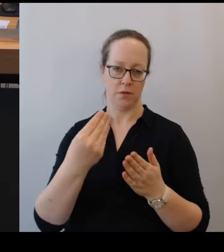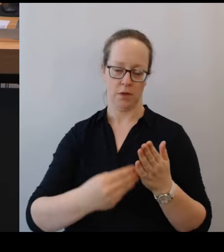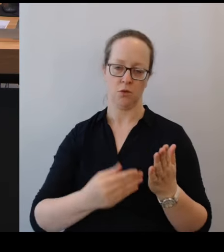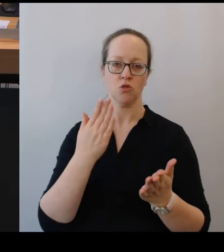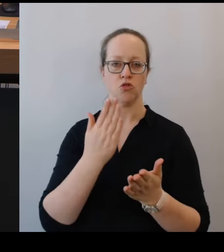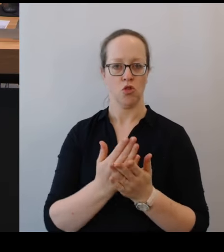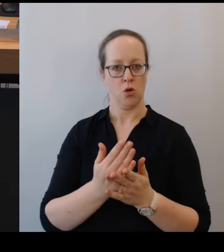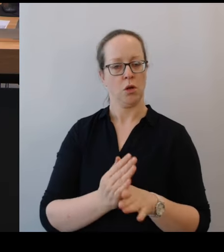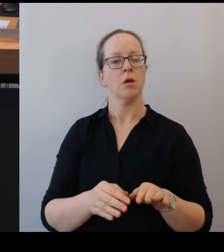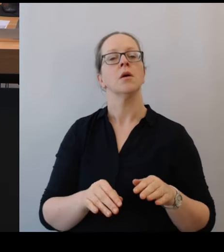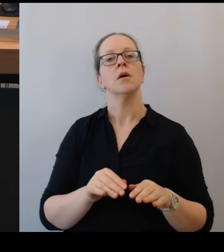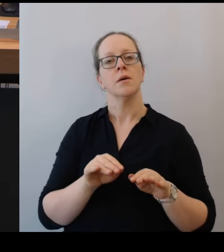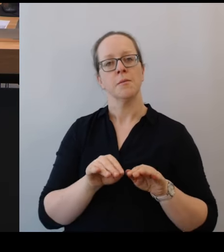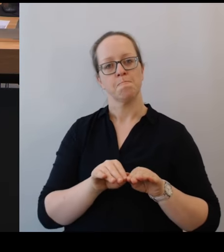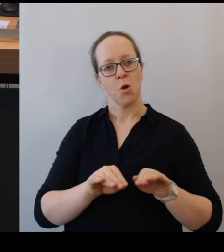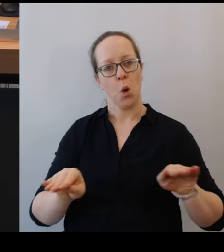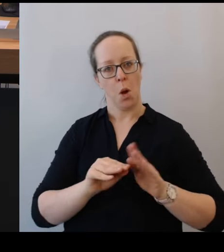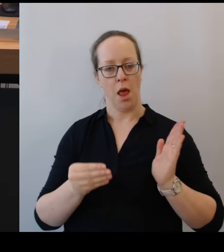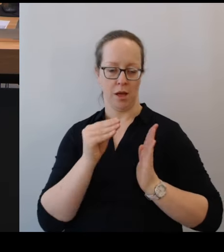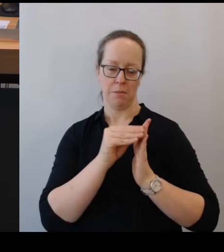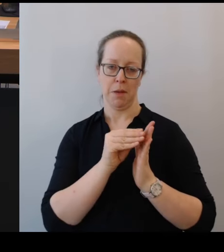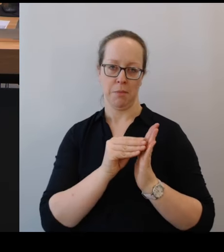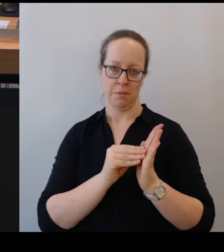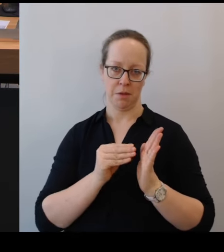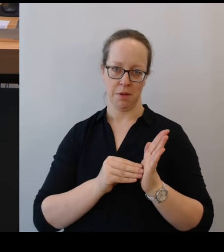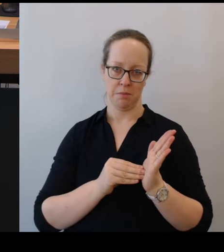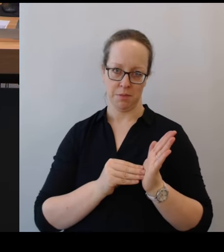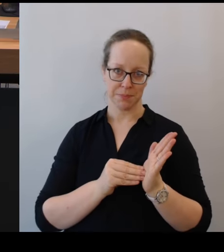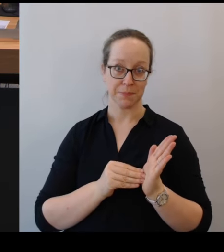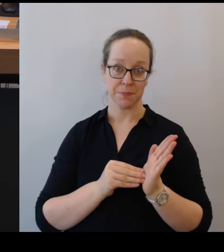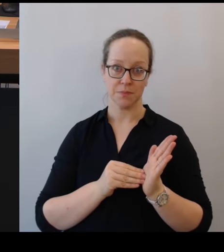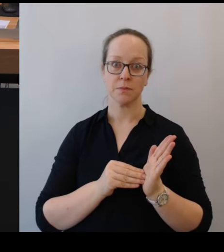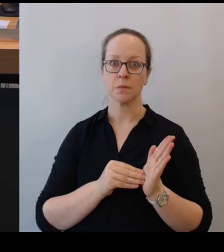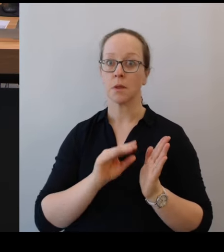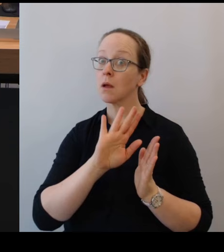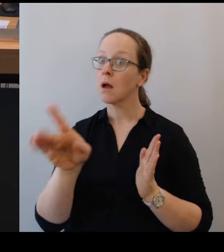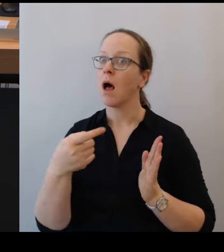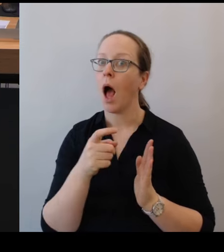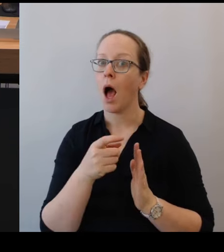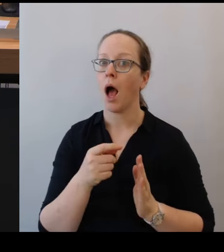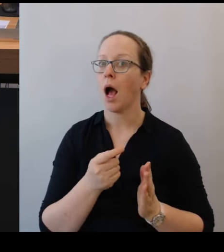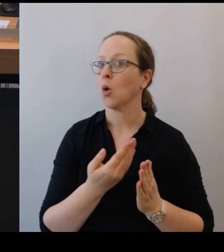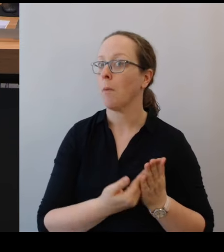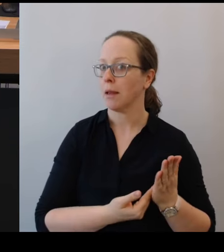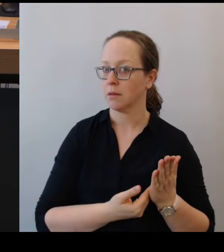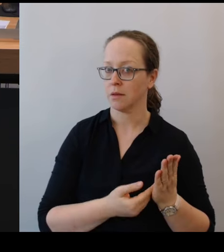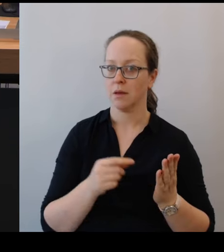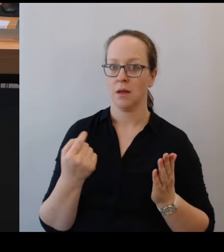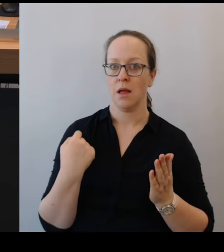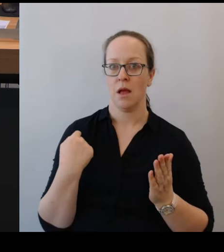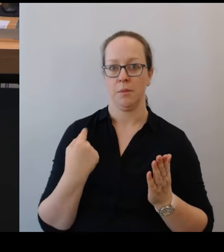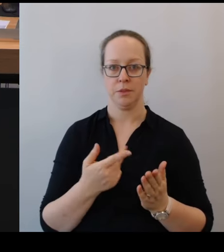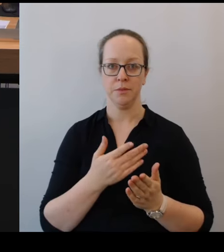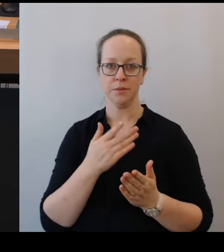das, was Sie auch eben hier dargestellt haben in Ihrer Rede, gemeinsam umzusetzen. Ich habe es gesagt mit aller Wertschätzung.